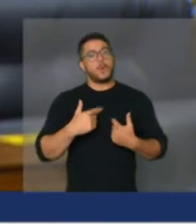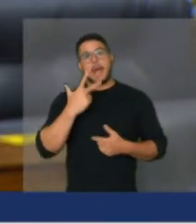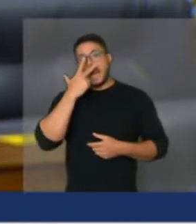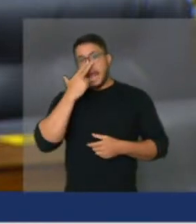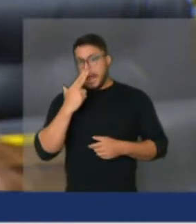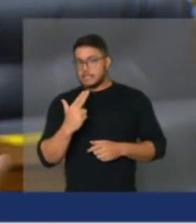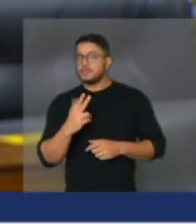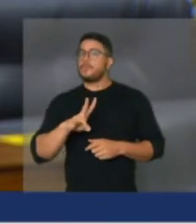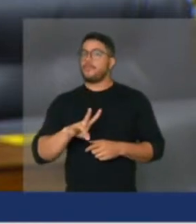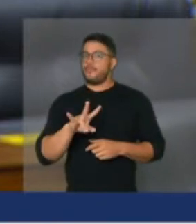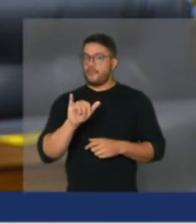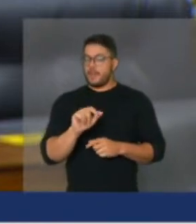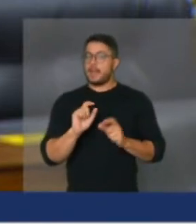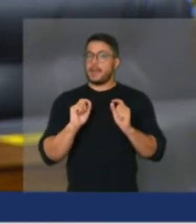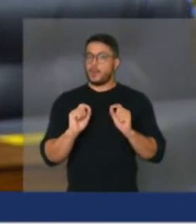DO GOVERNO NÃO TERIA APROVADO O REQUERIMENTO. ATÉ MESMO É